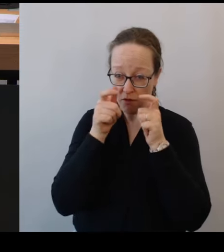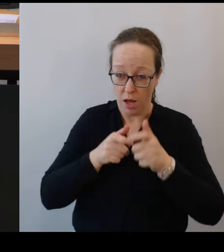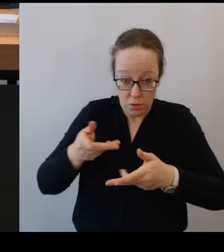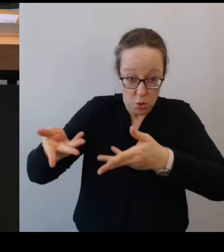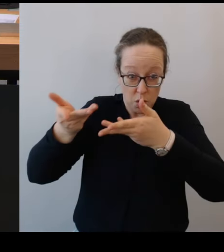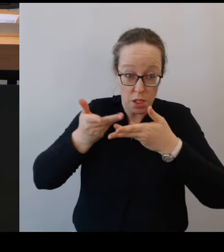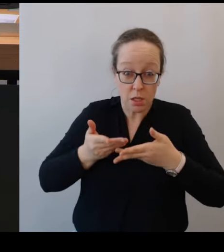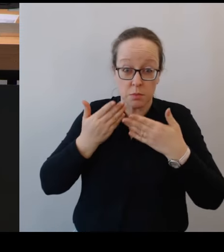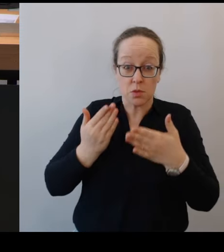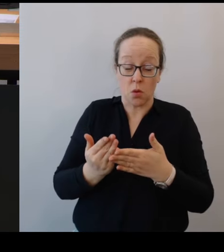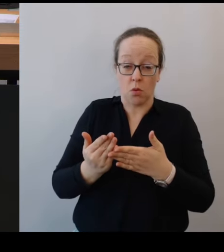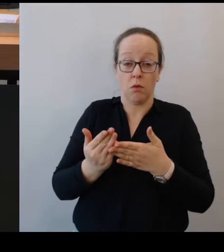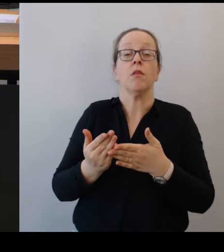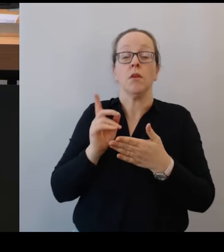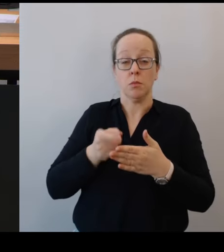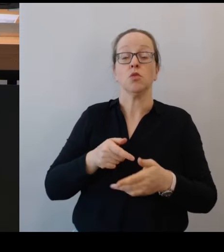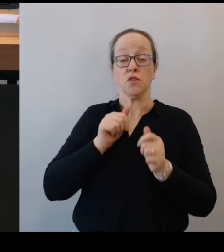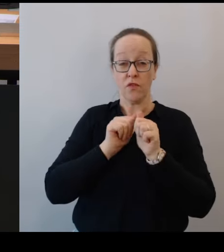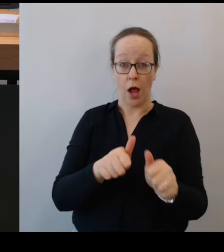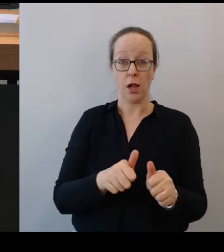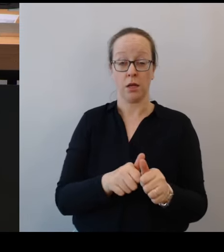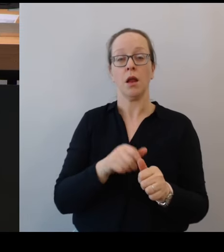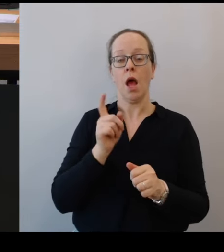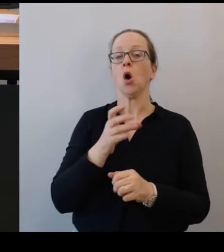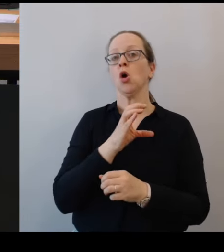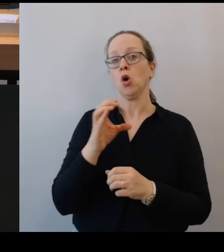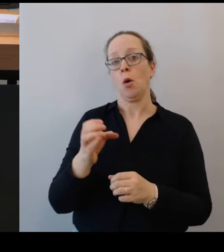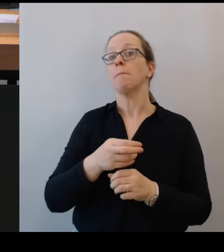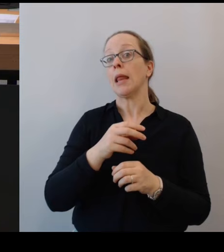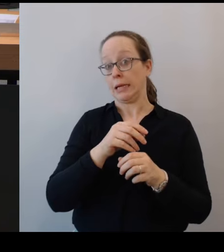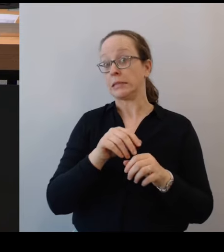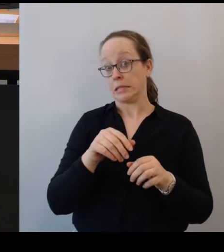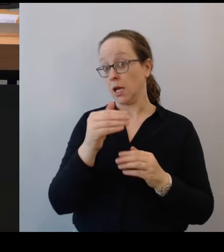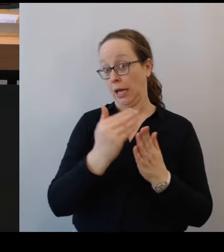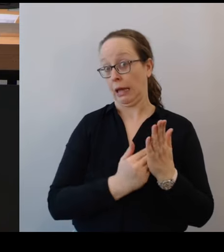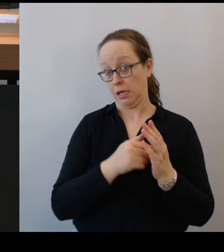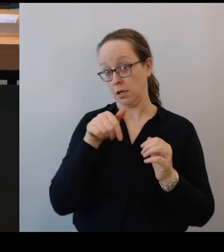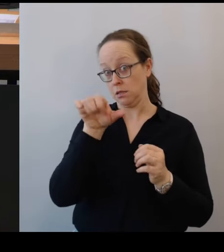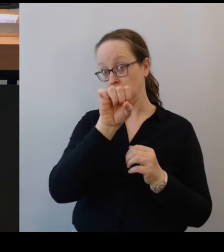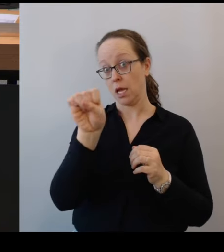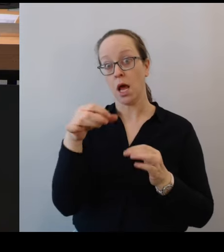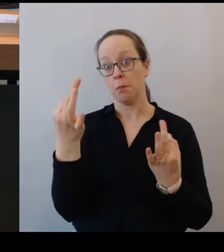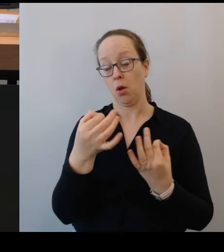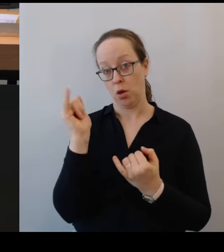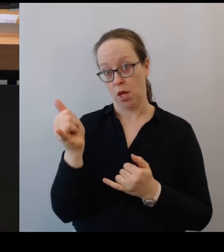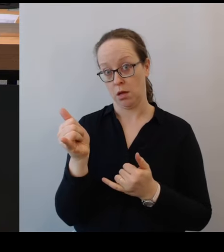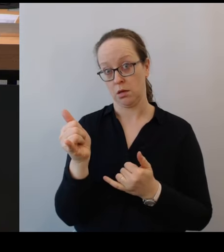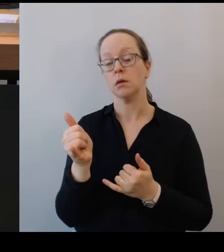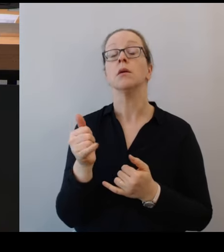Regeln für diesen Senat. Wir erwarten jetzt, wie vom Regierenden versprochen, die verschriftlichten Senatsbeschlüsse.